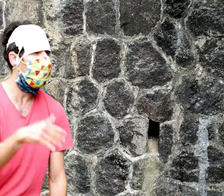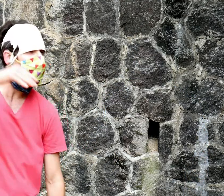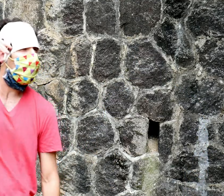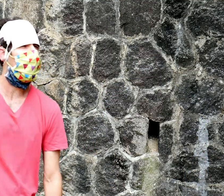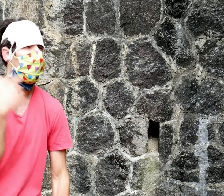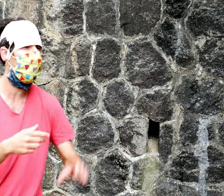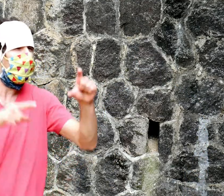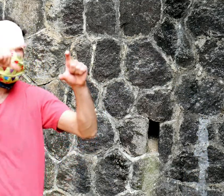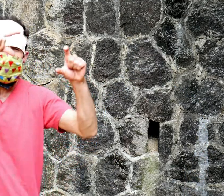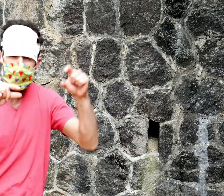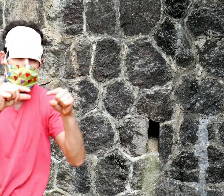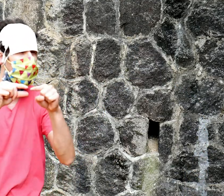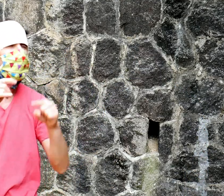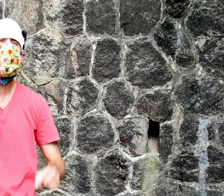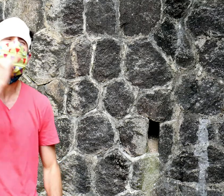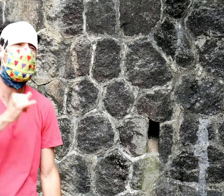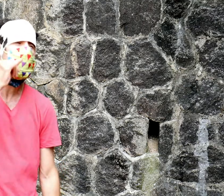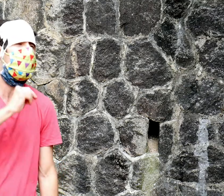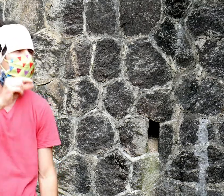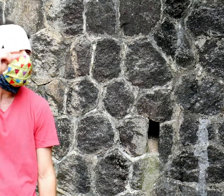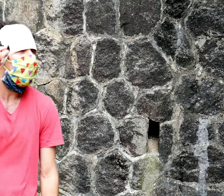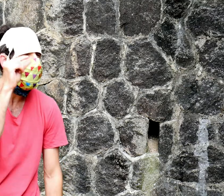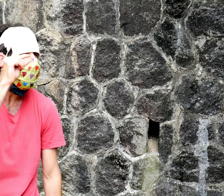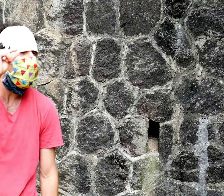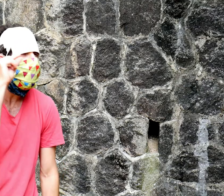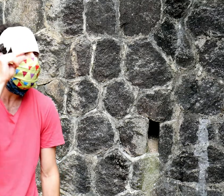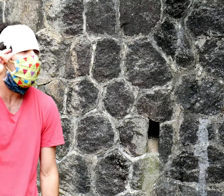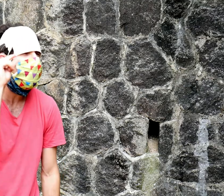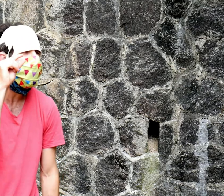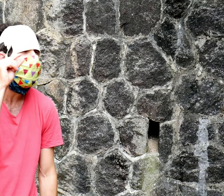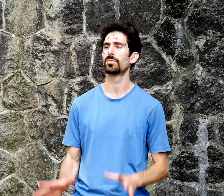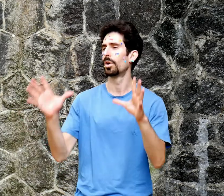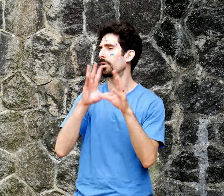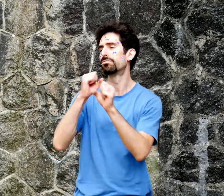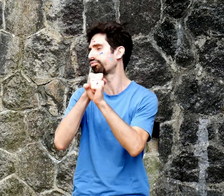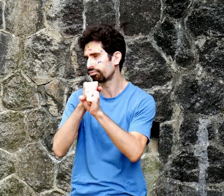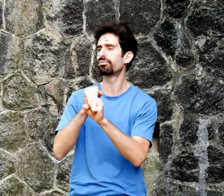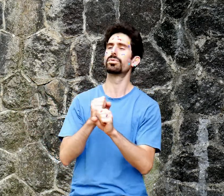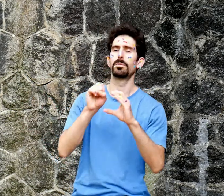Ouaaah, c'est petiiiiiiiit ! Minuscule même ! En bref,